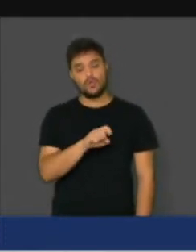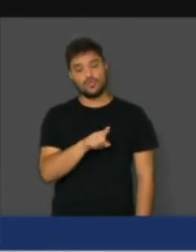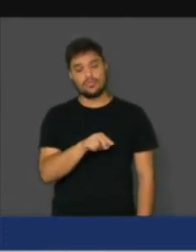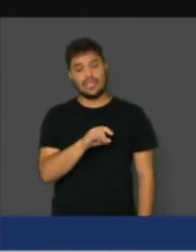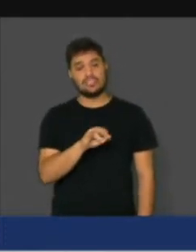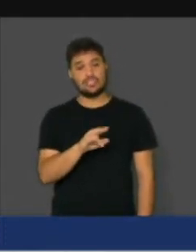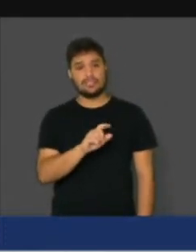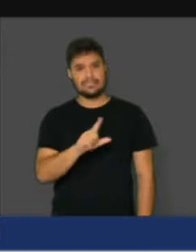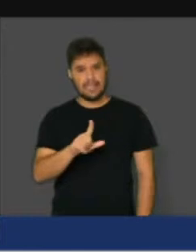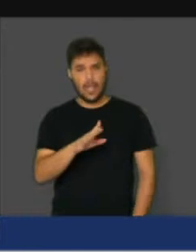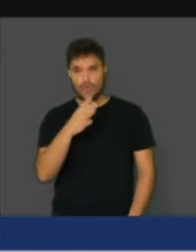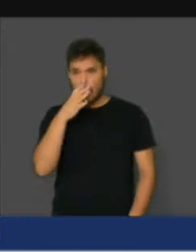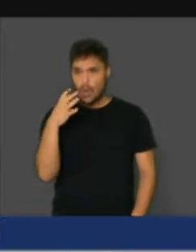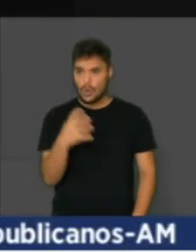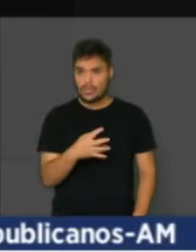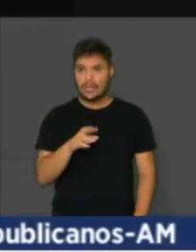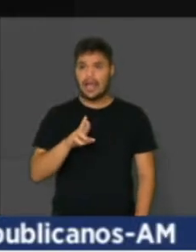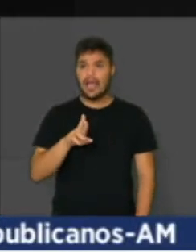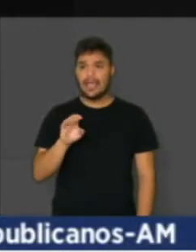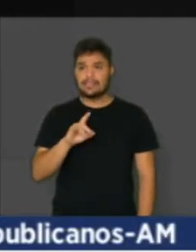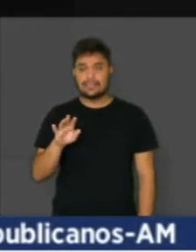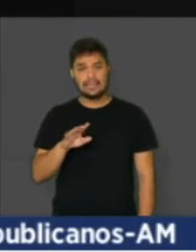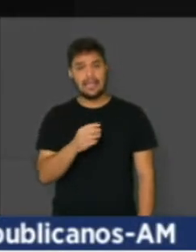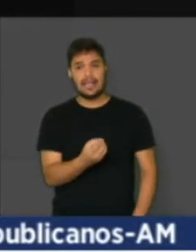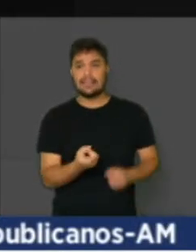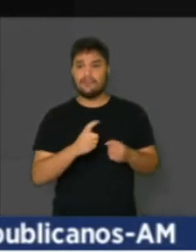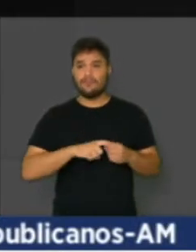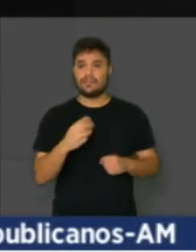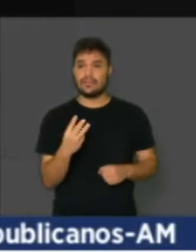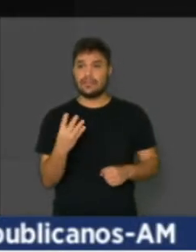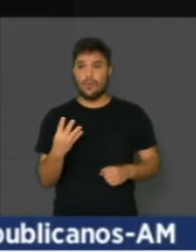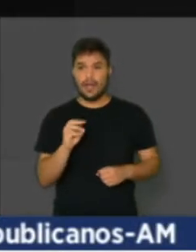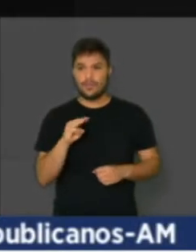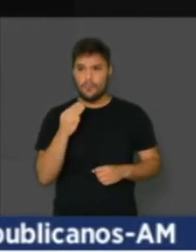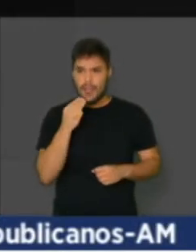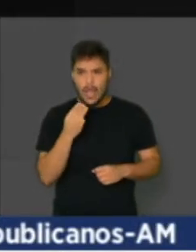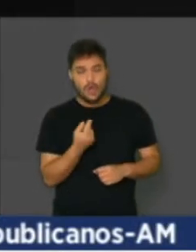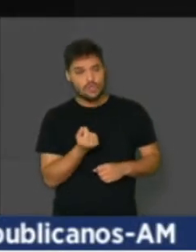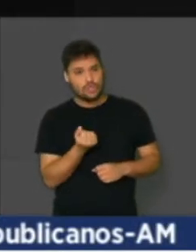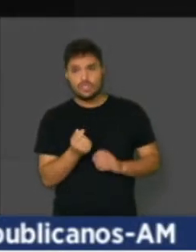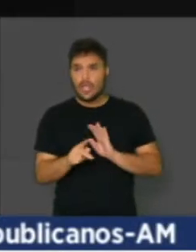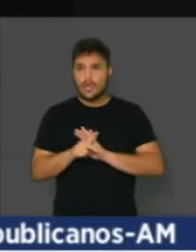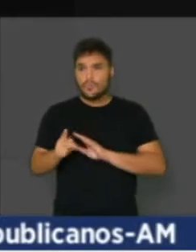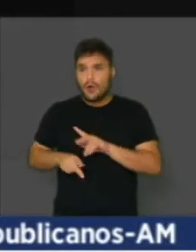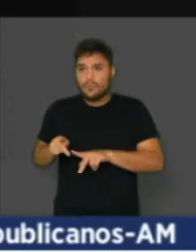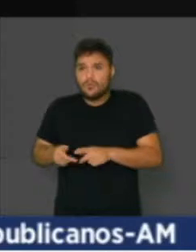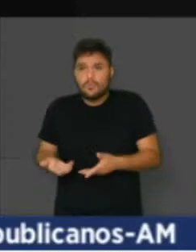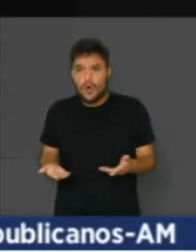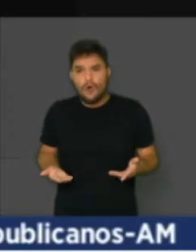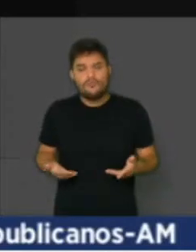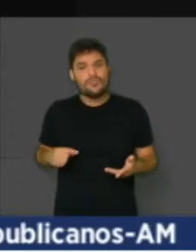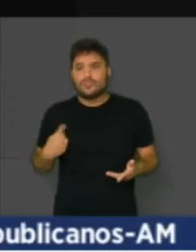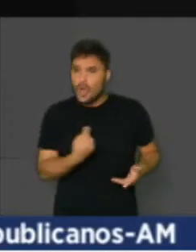CONDENADO PELA RECEITA PARA DEVOLVER 34 MILHÕES, DINHEIRO PÚBLICO, DINHEIRO NOSSO. NÓS ESTAMOS PEDINDO PARA O PAULO GUEDES ESCLARECER DINHEIRO QUE ELE GANHOU. [SOA A CAMPAINHA]. COM O SEU TRABALHO. QUE É